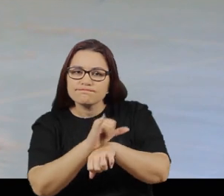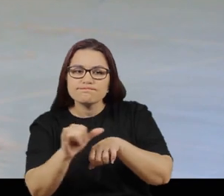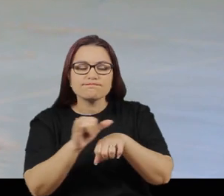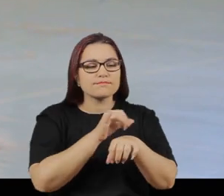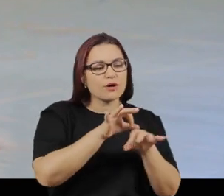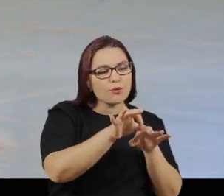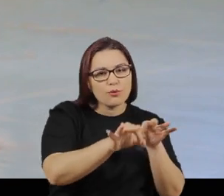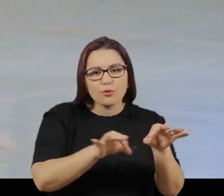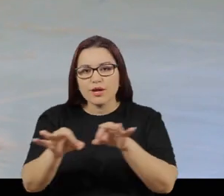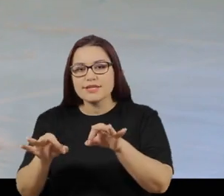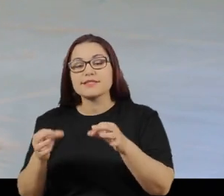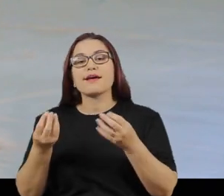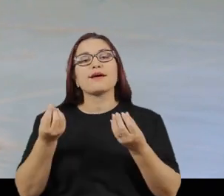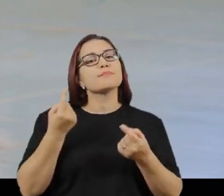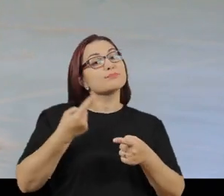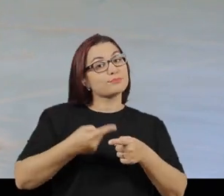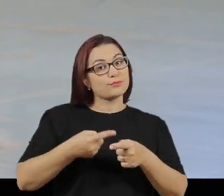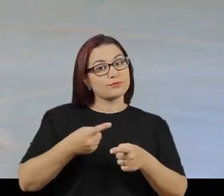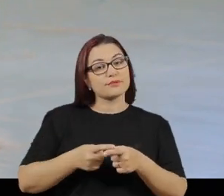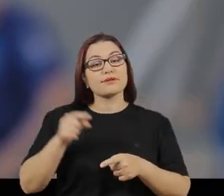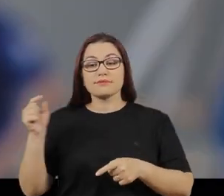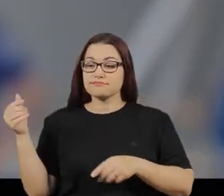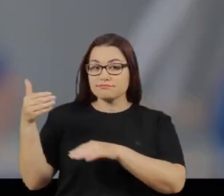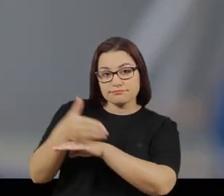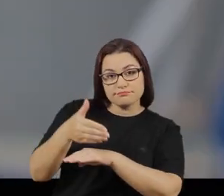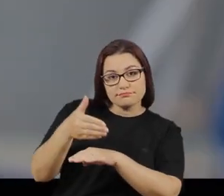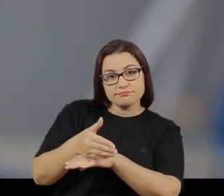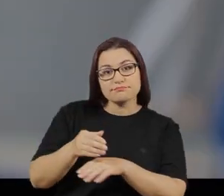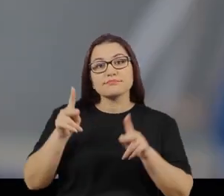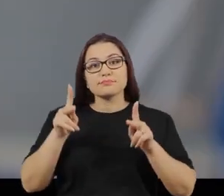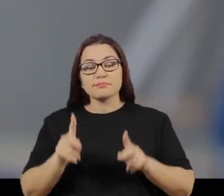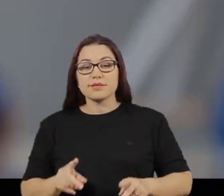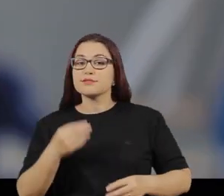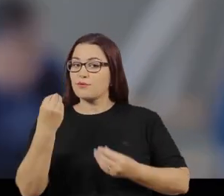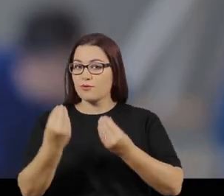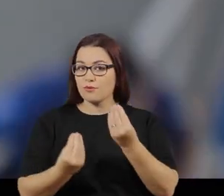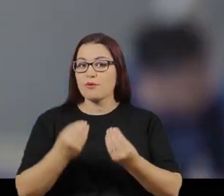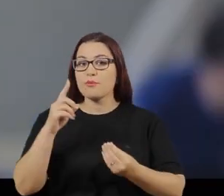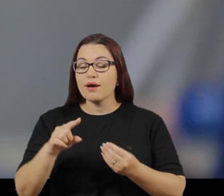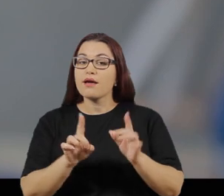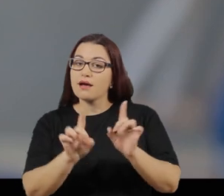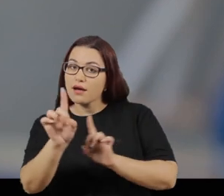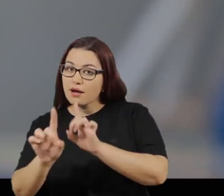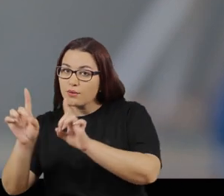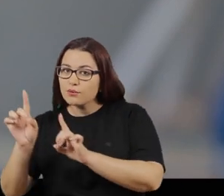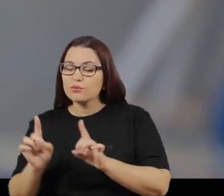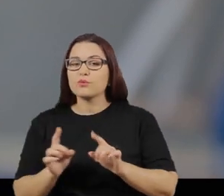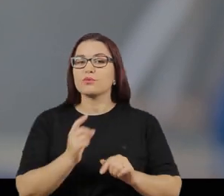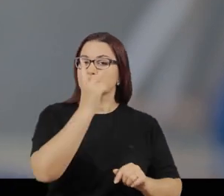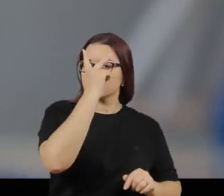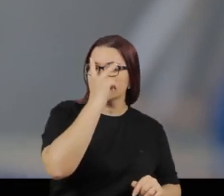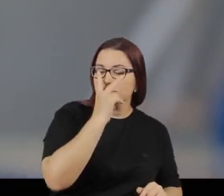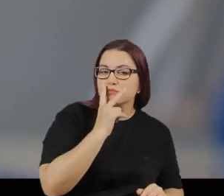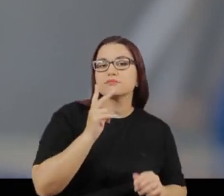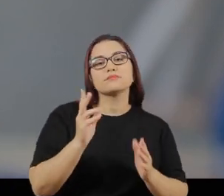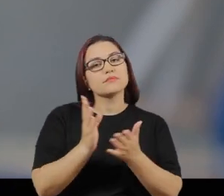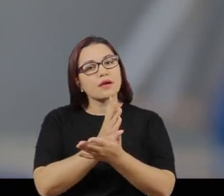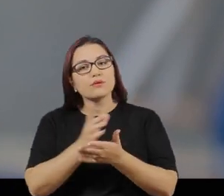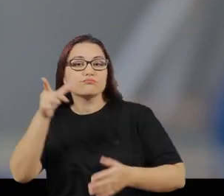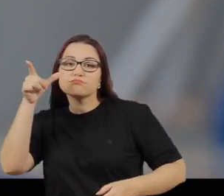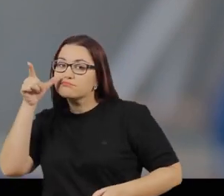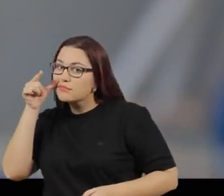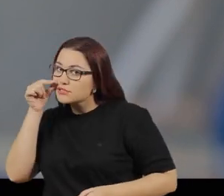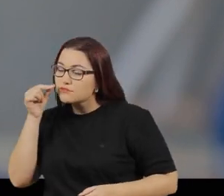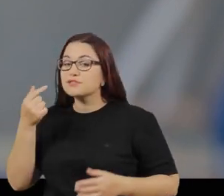fazer todo um desenvolvimento de mapa mental para os que tem cegueira e baixa visão